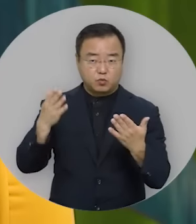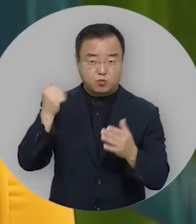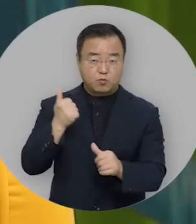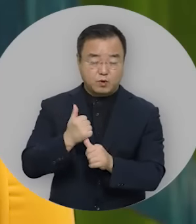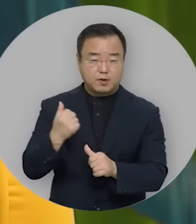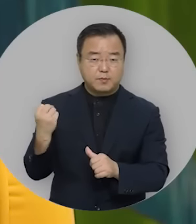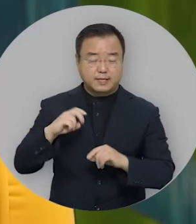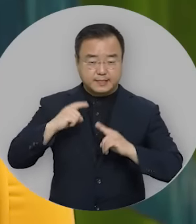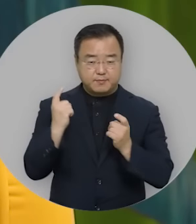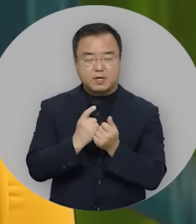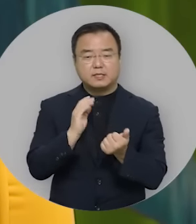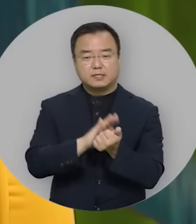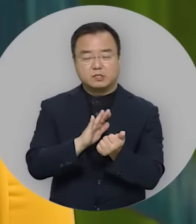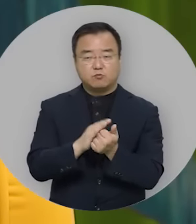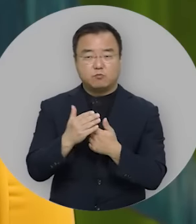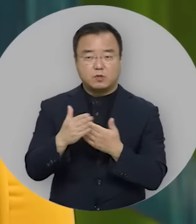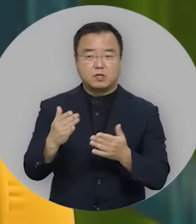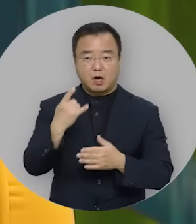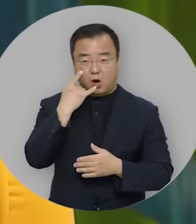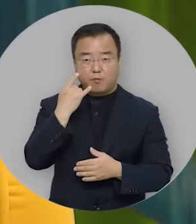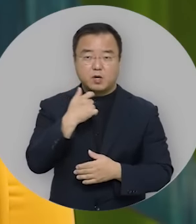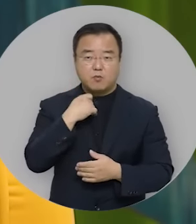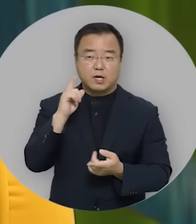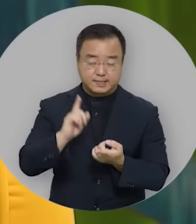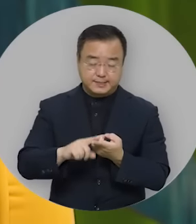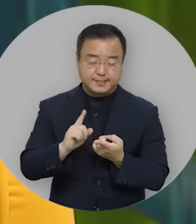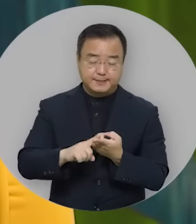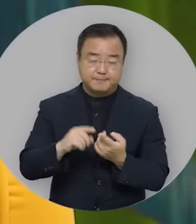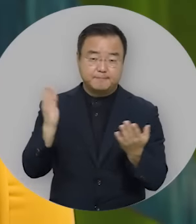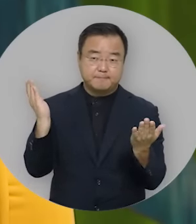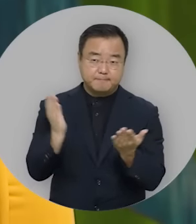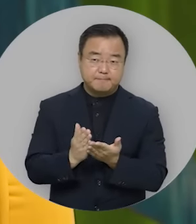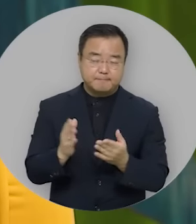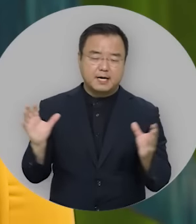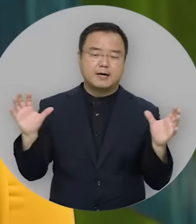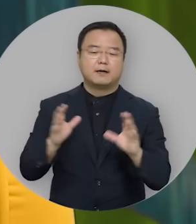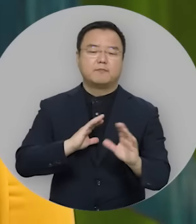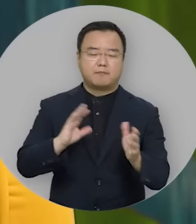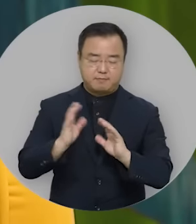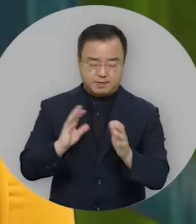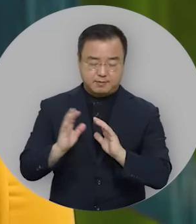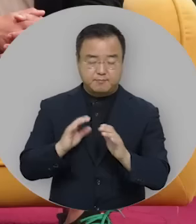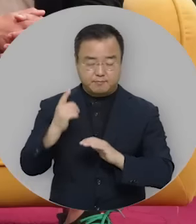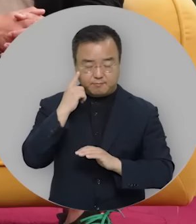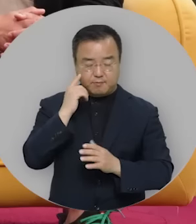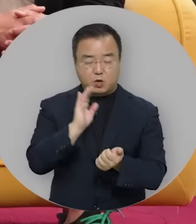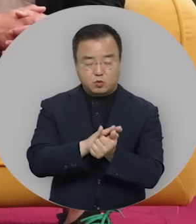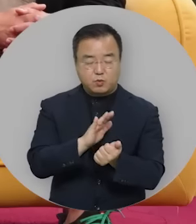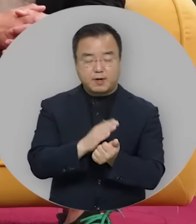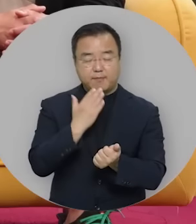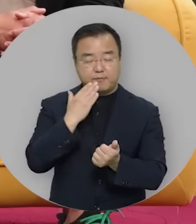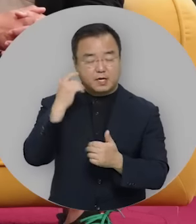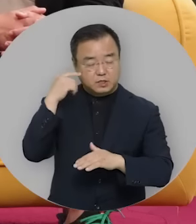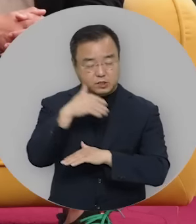최대한 어머님이 원하시는 그 안건에 맞춰서 같이 협의를 통해서 도움이 되는 개별화 교육 계획을